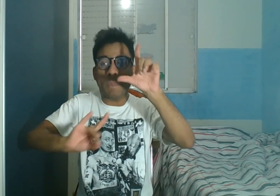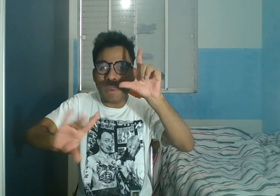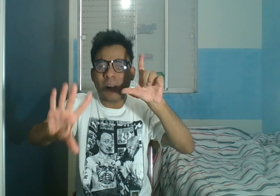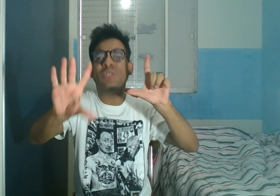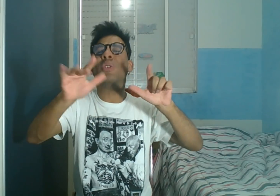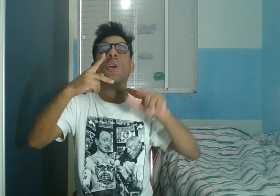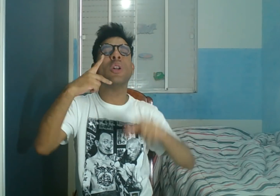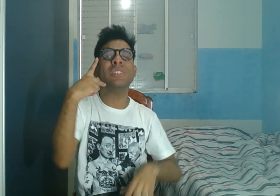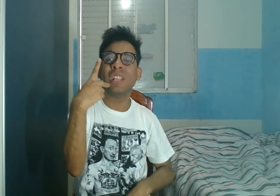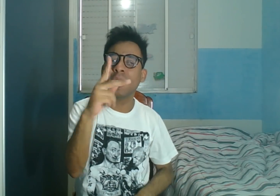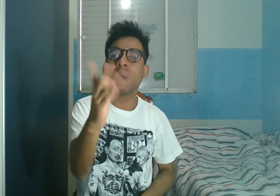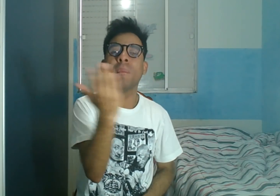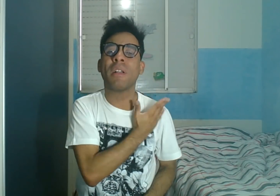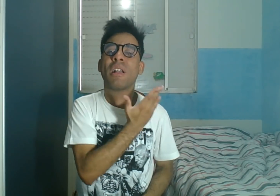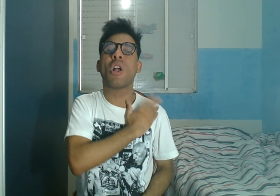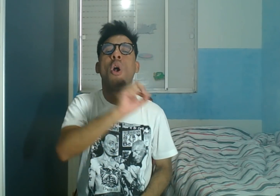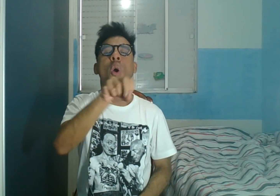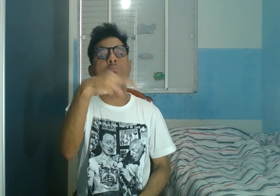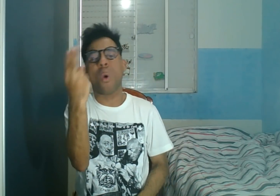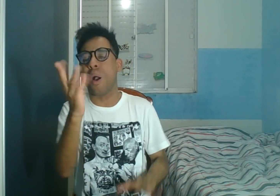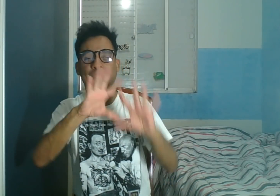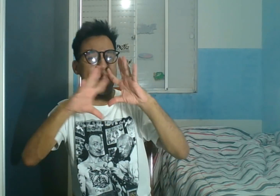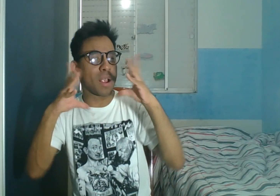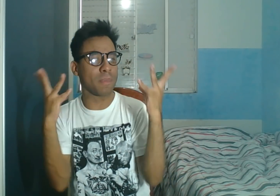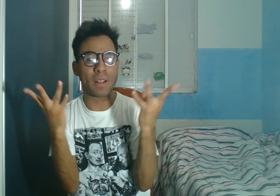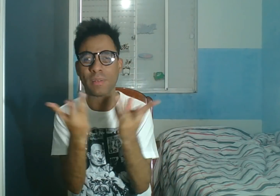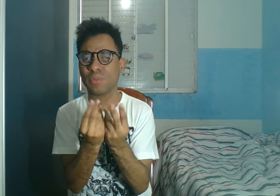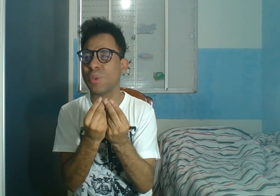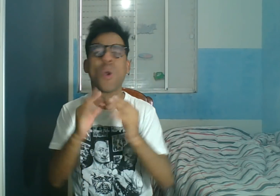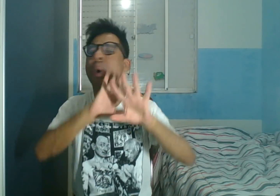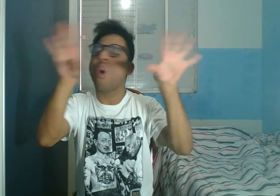compartilhar qualquer seu amigos ou família.